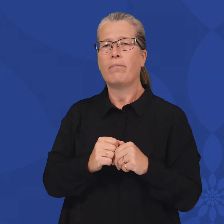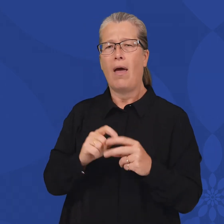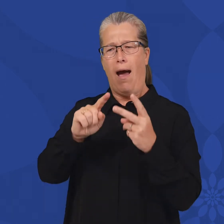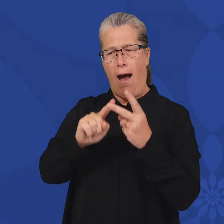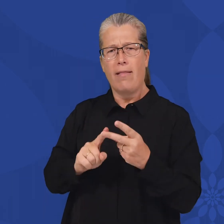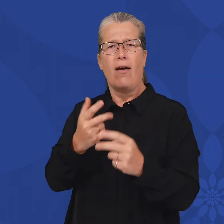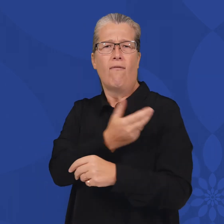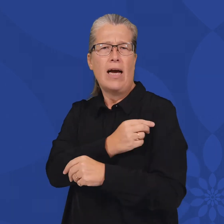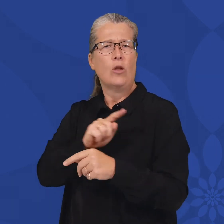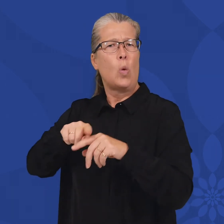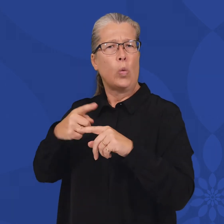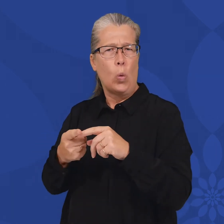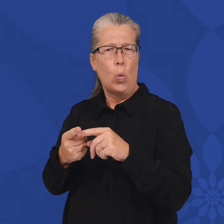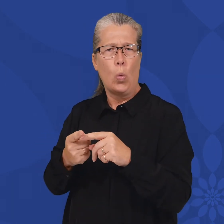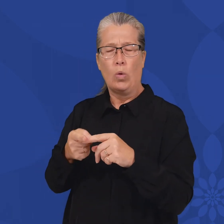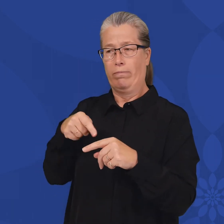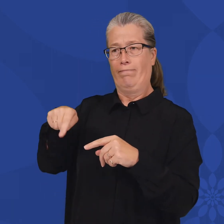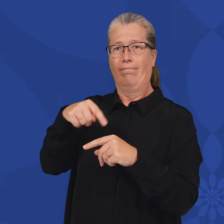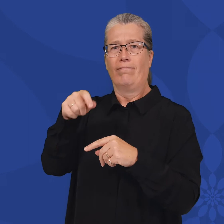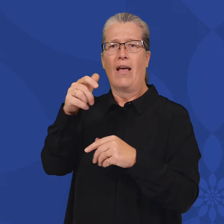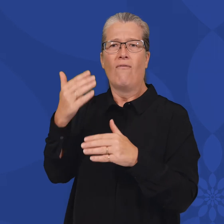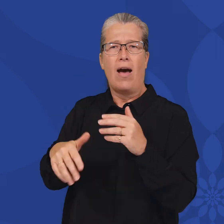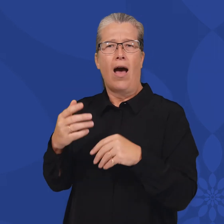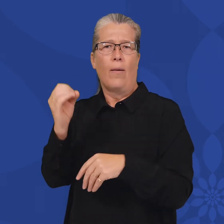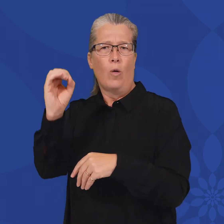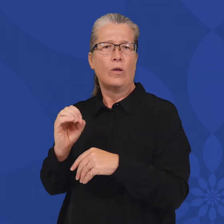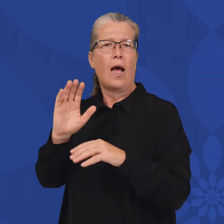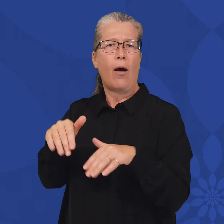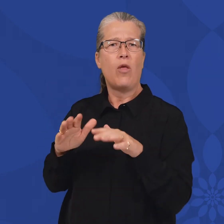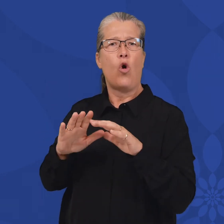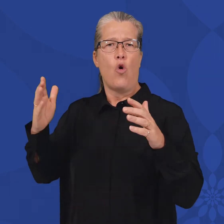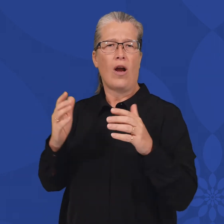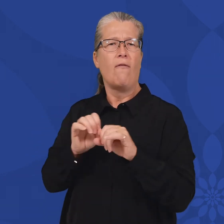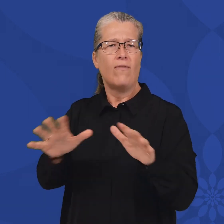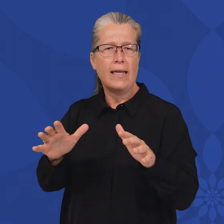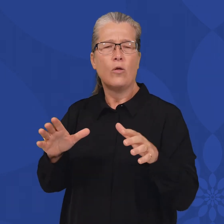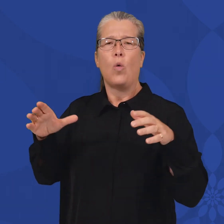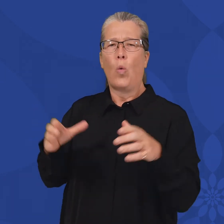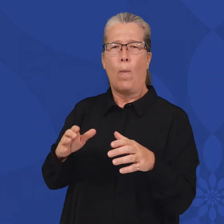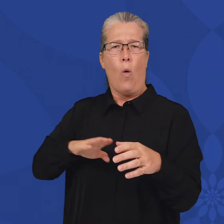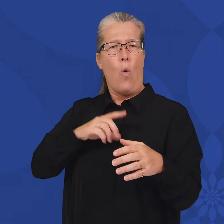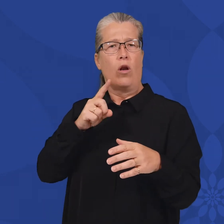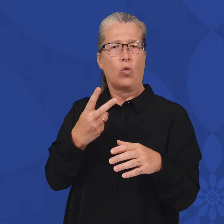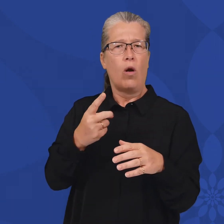När det gäller den andra vaccindosen har vaccinationstäckningen under den senaste veckan -